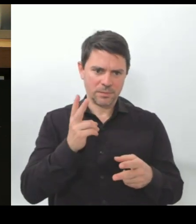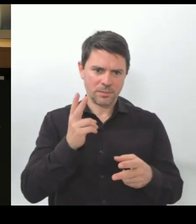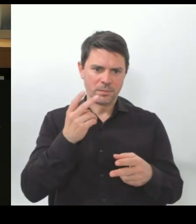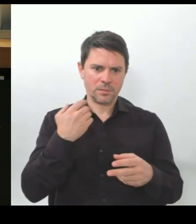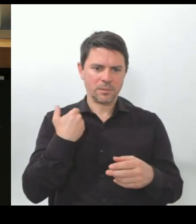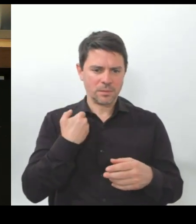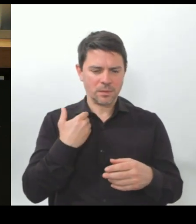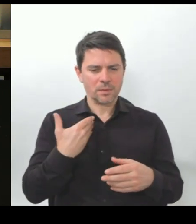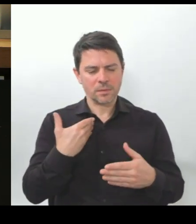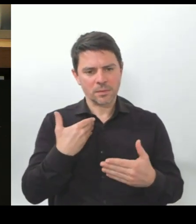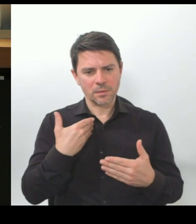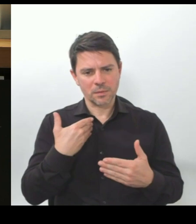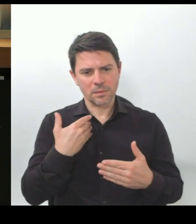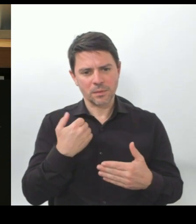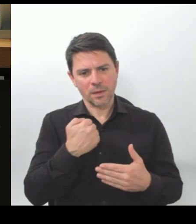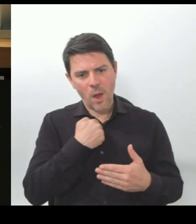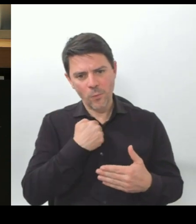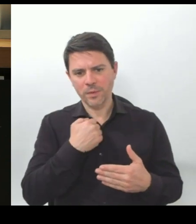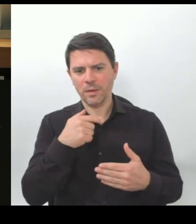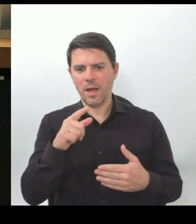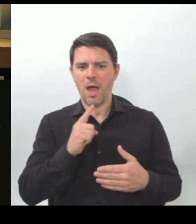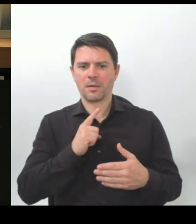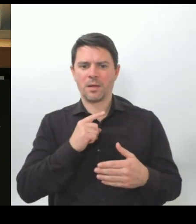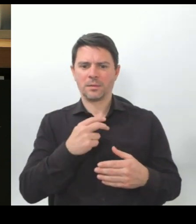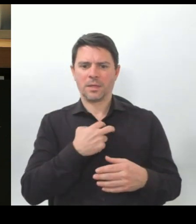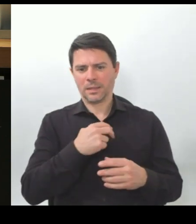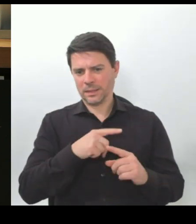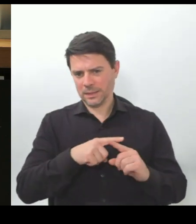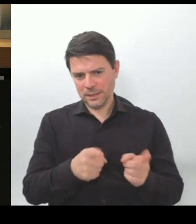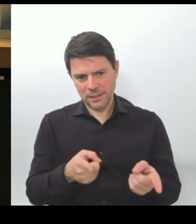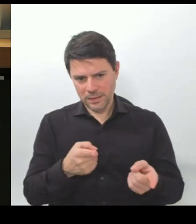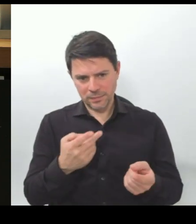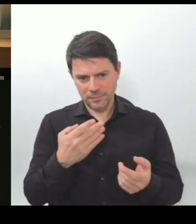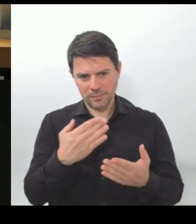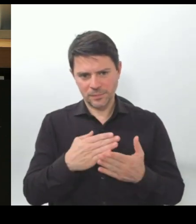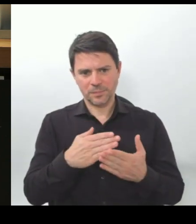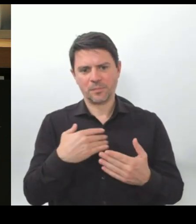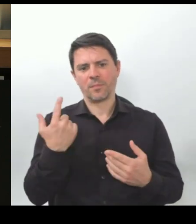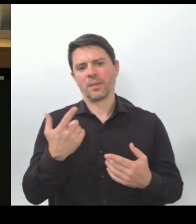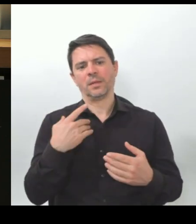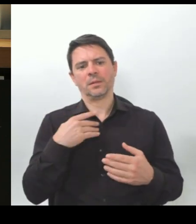Wir sind grundsätzlich der Ansicht, dass die im Bürgerlichen Gesetzbuch festgelegten Rechte und